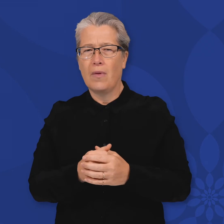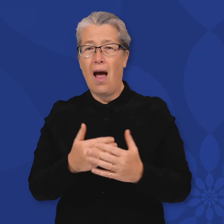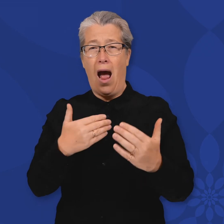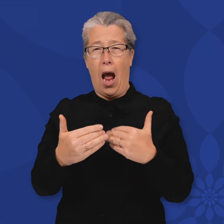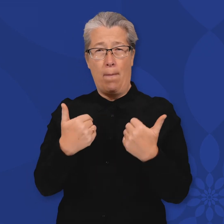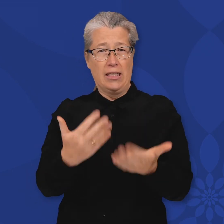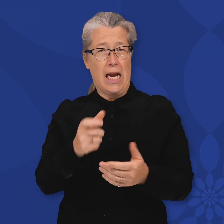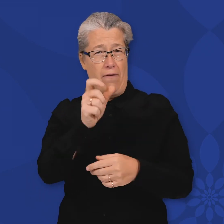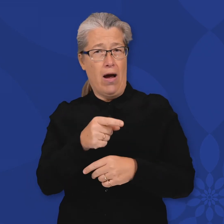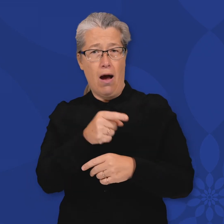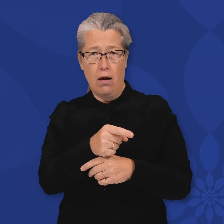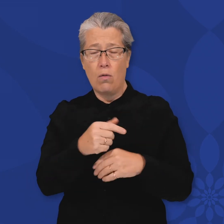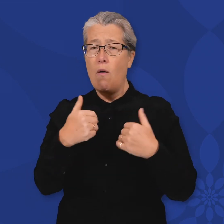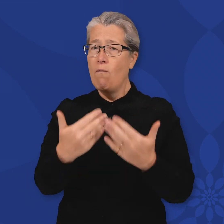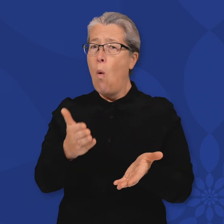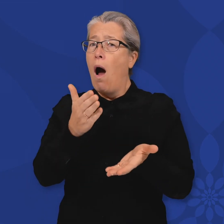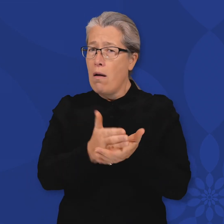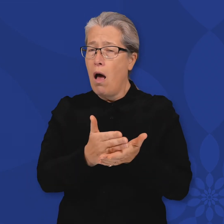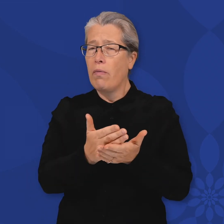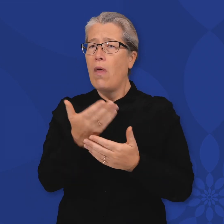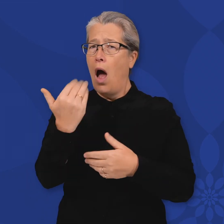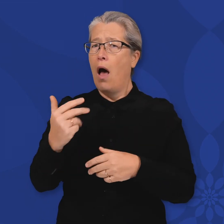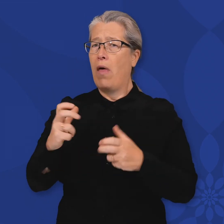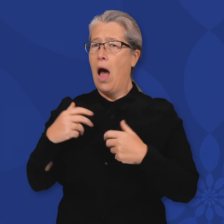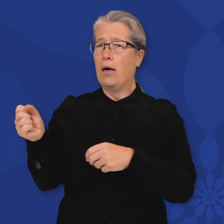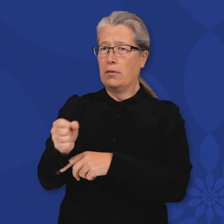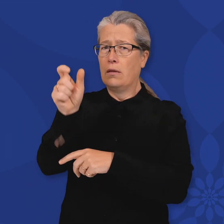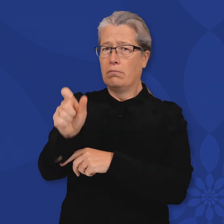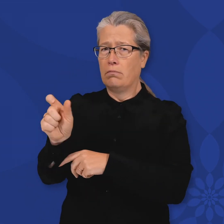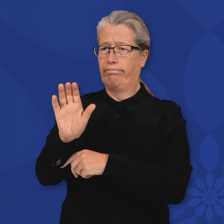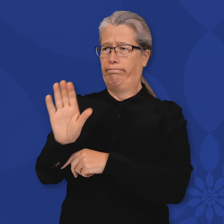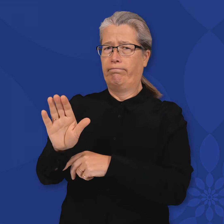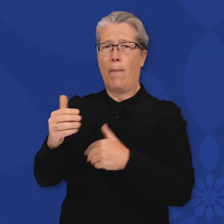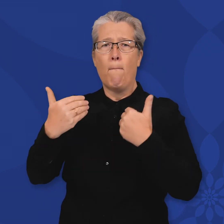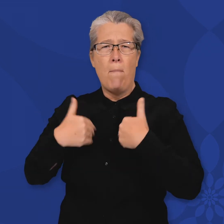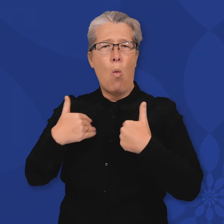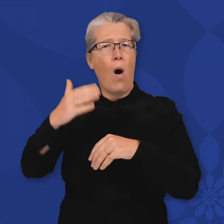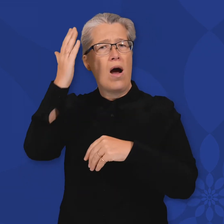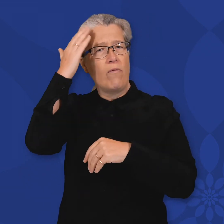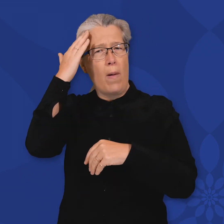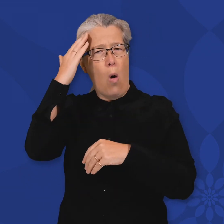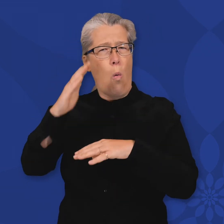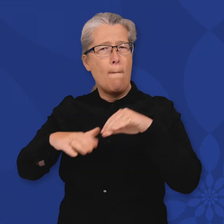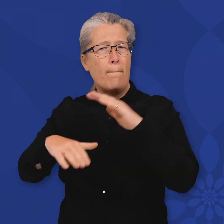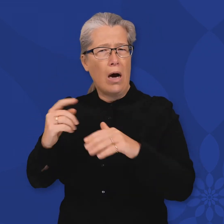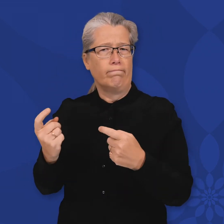Arbetsgivaren får rätt att behandla hälsouppgifter som berör de anställdas -